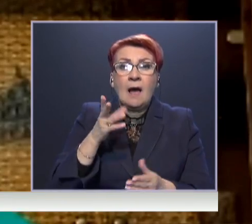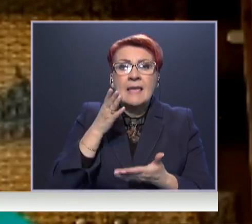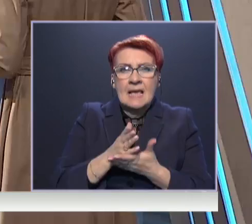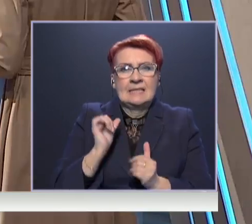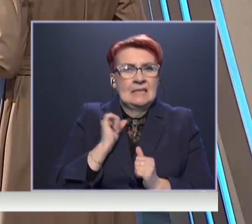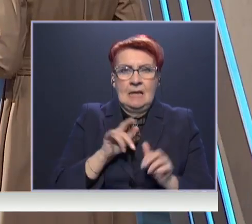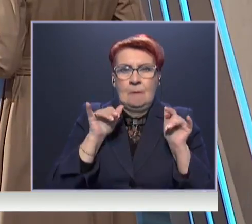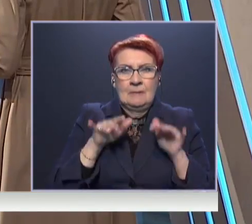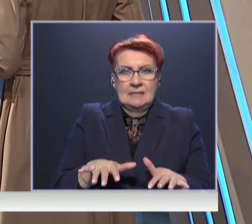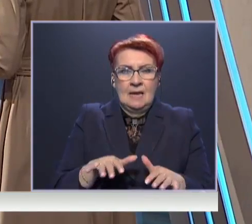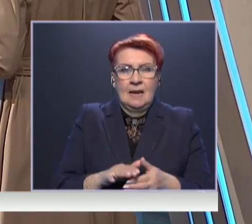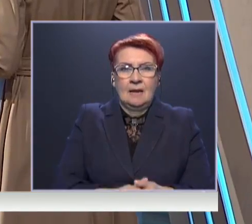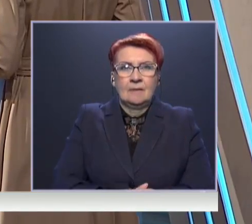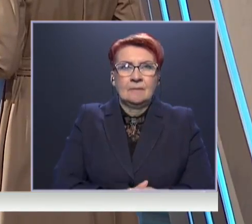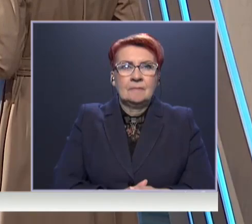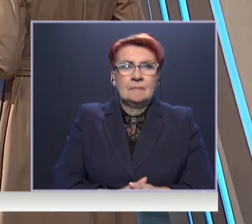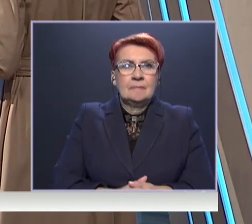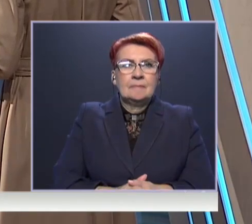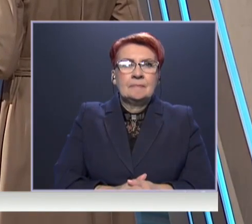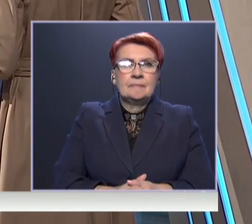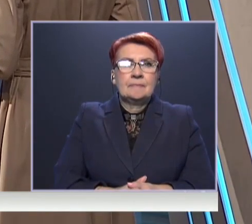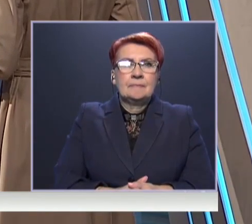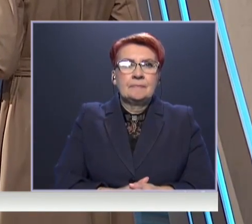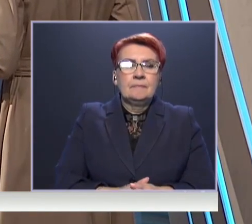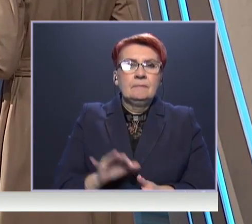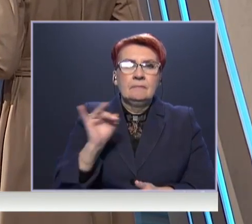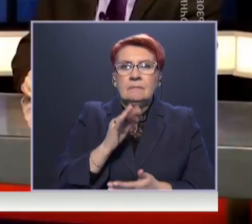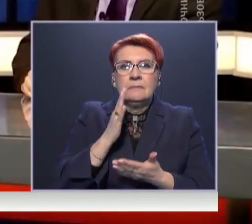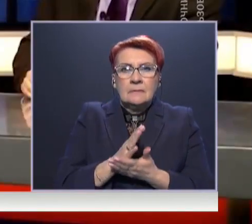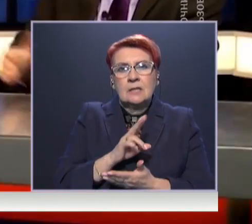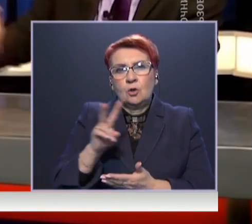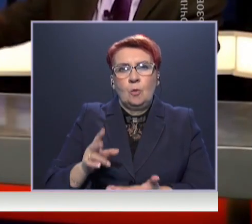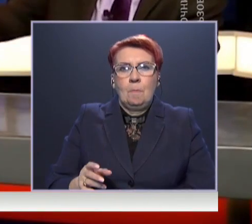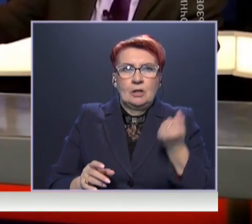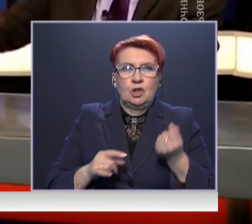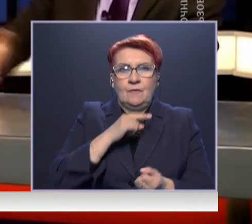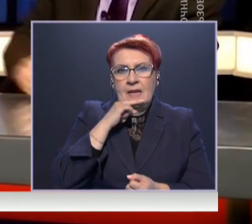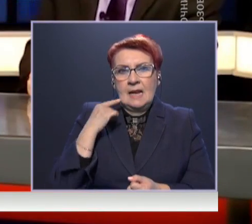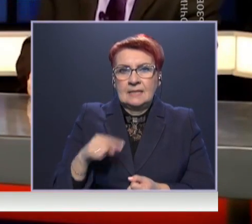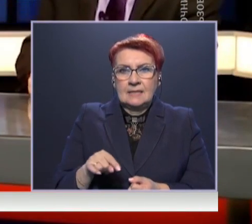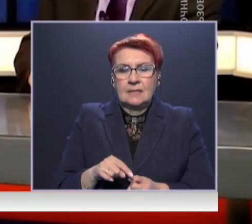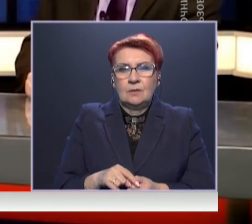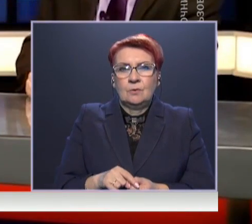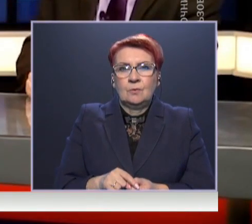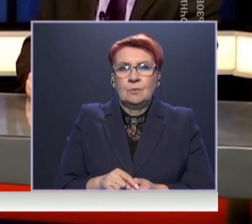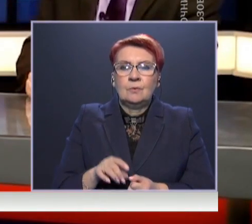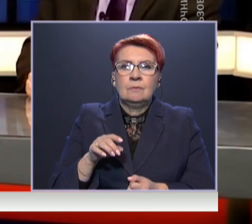поддерживают Россию Как скажем они объясняют Они